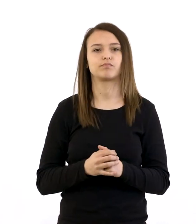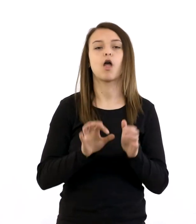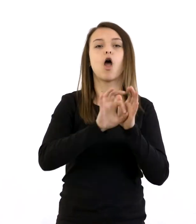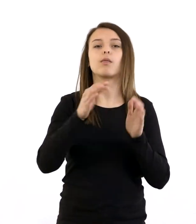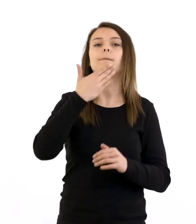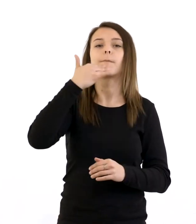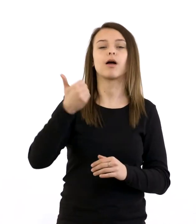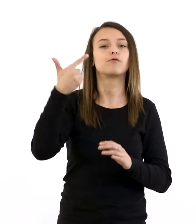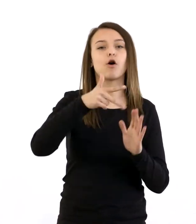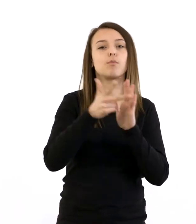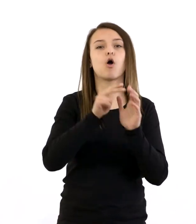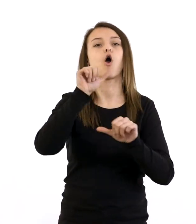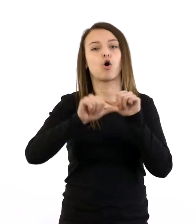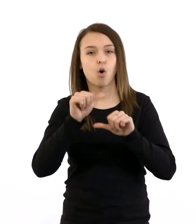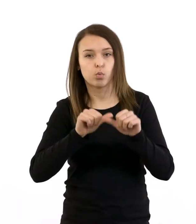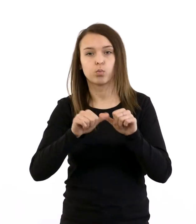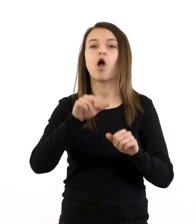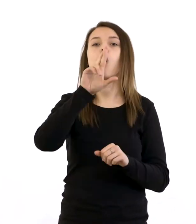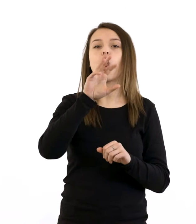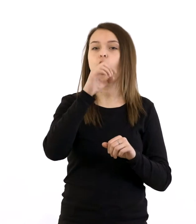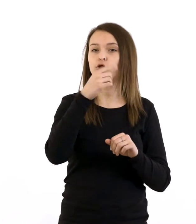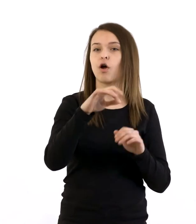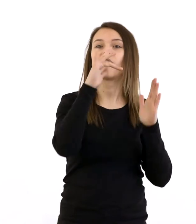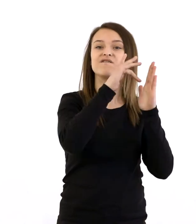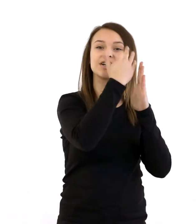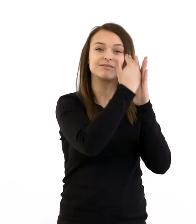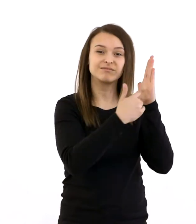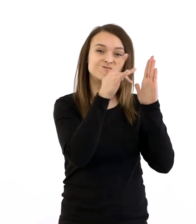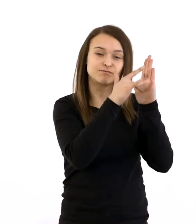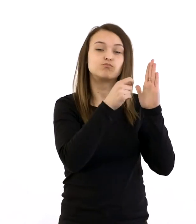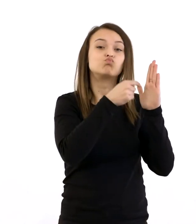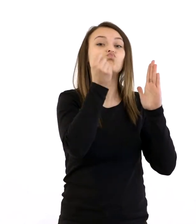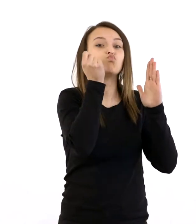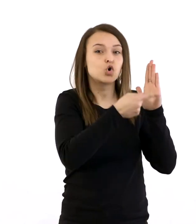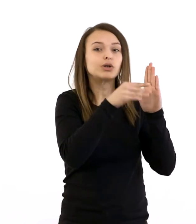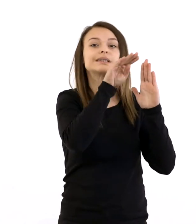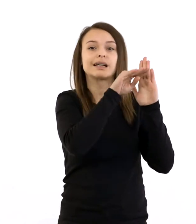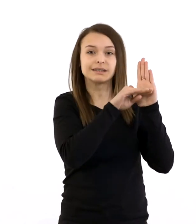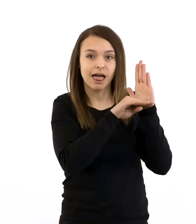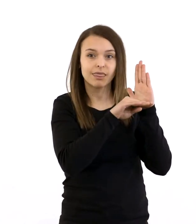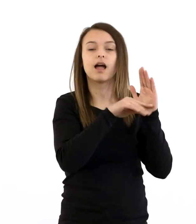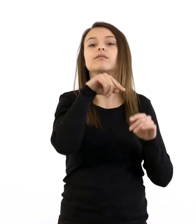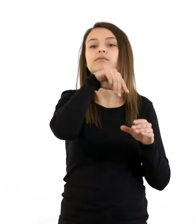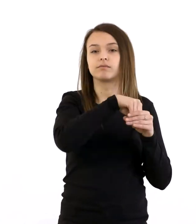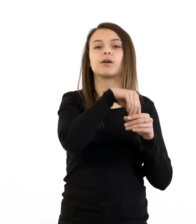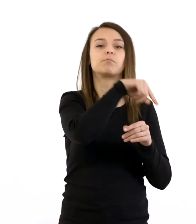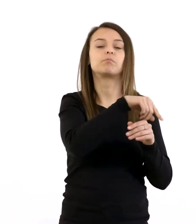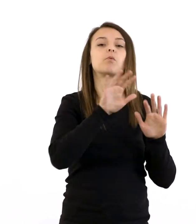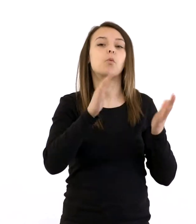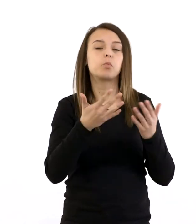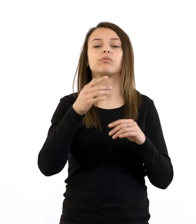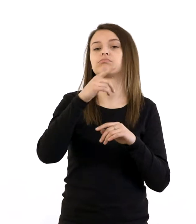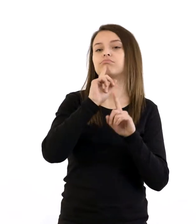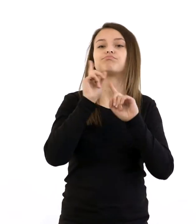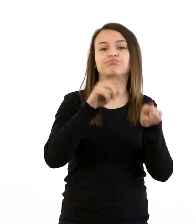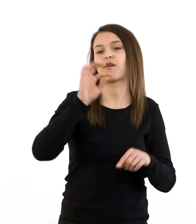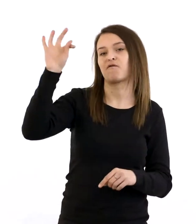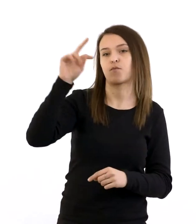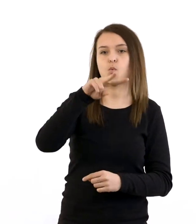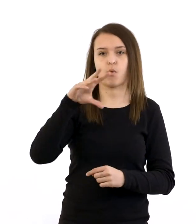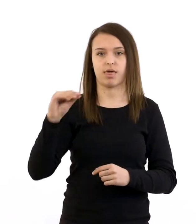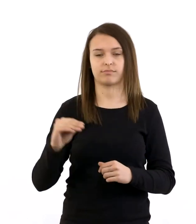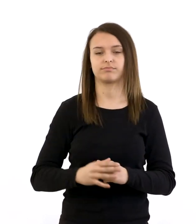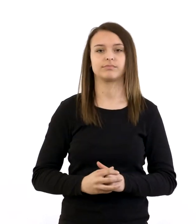Od maja 2018 roku zasady ochrony danych osobowych reguluje RODO, czyli rozporządzenie UE o ochronie danych osobowych.